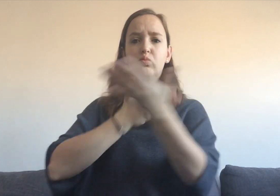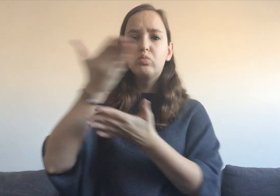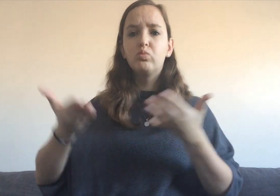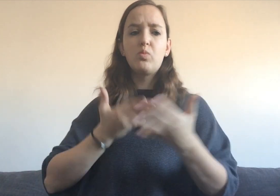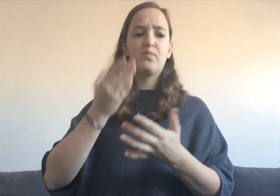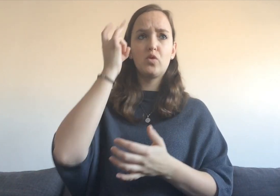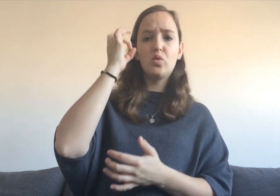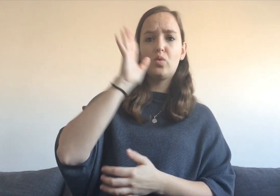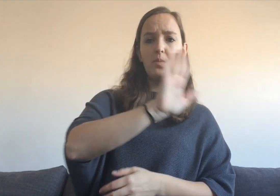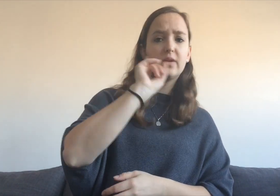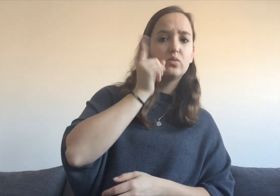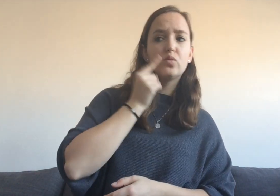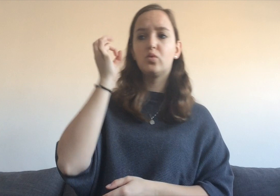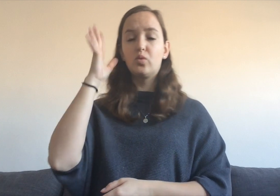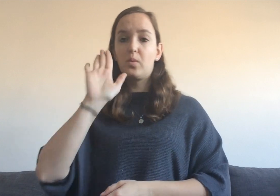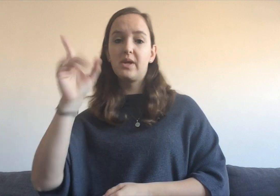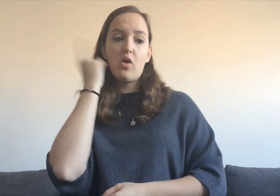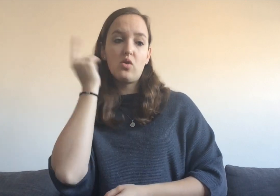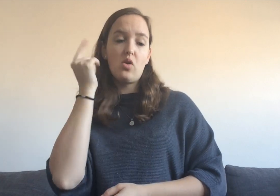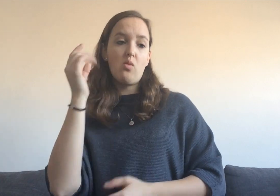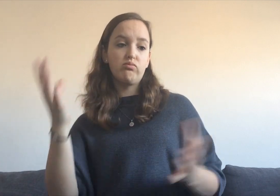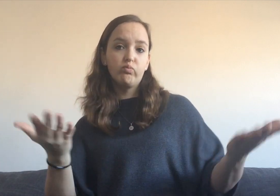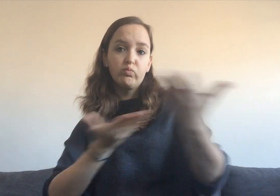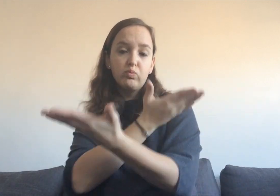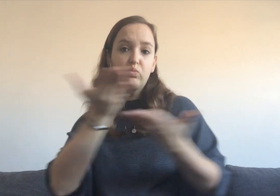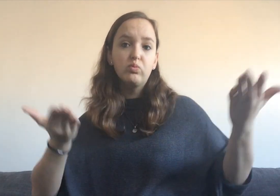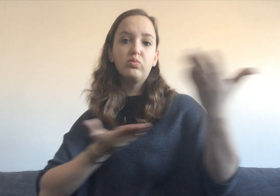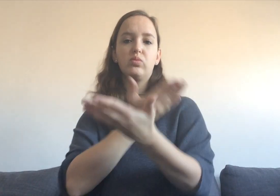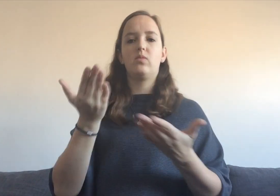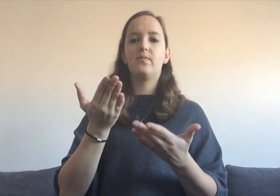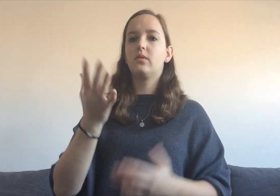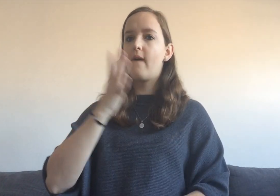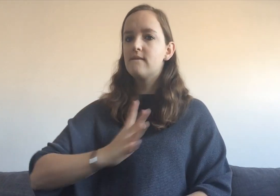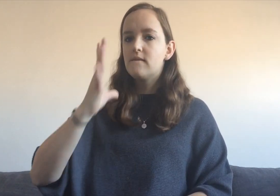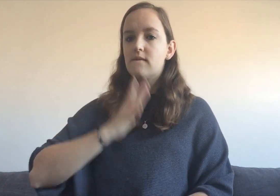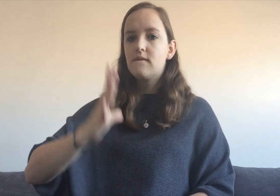on échange sur nos cultures respectives, c'est très intéressant!